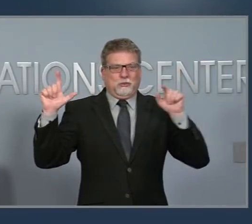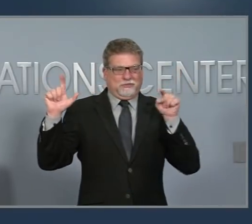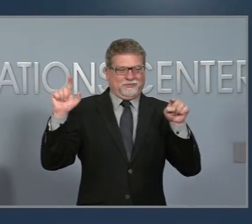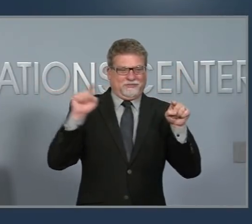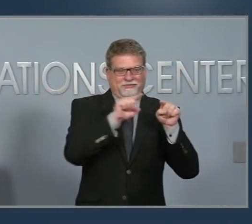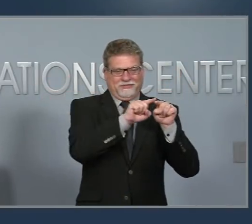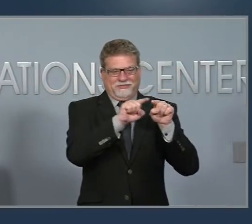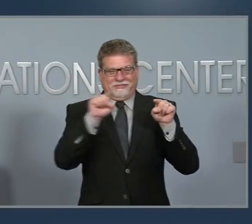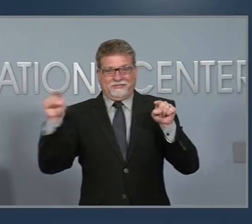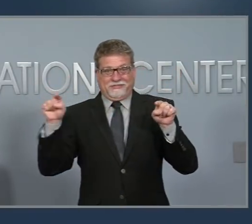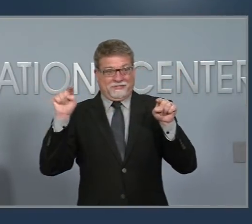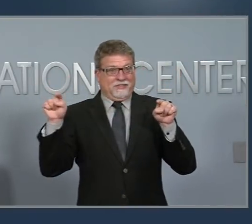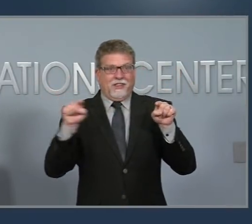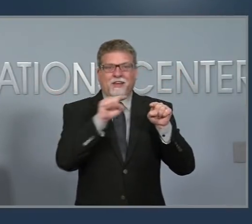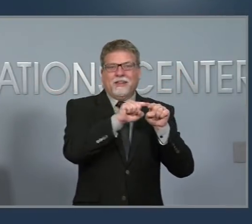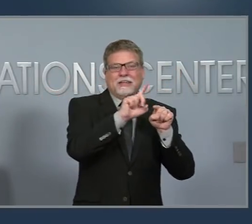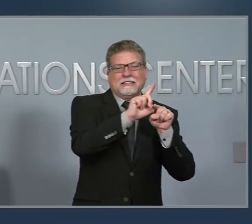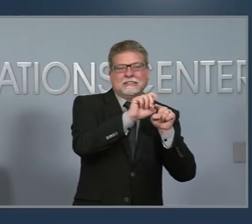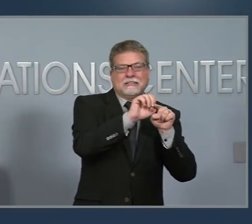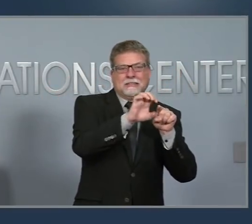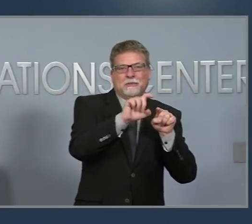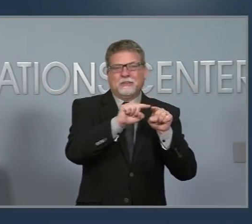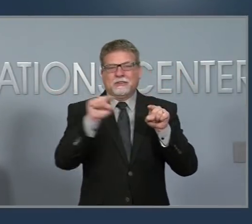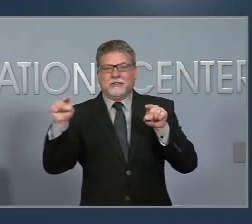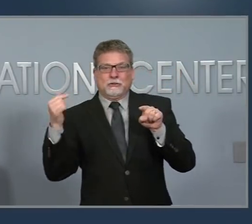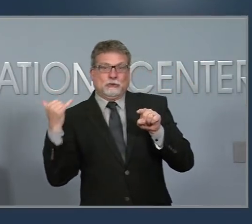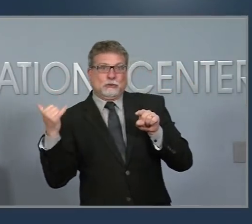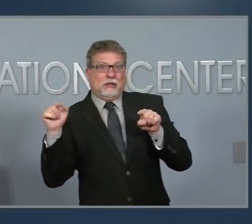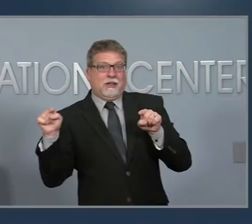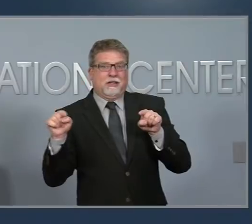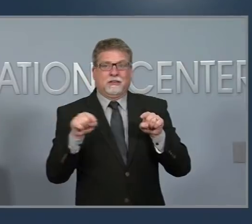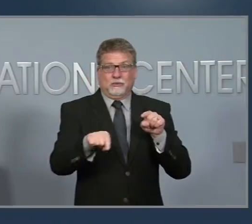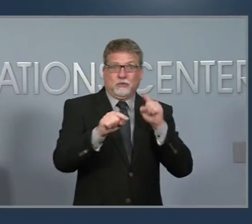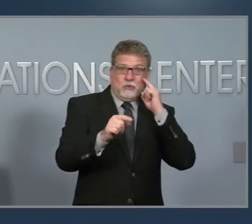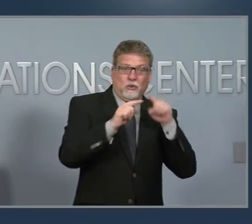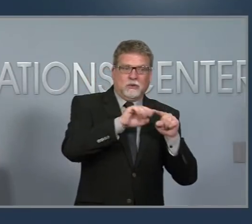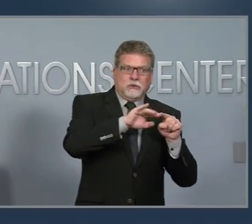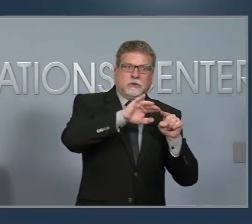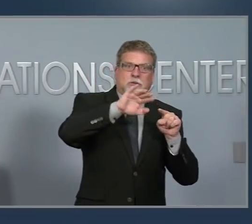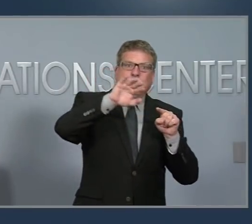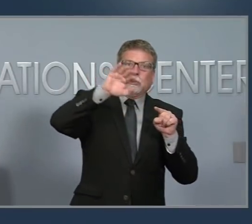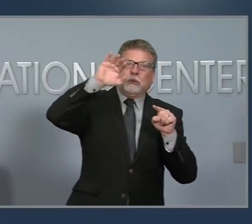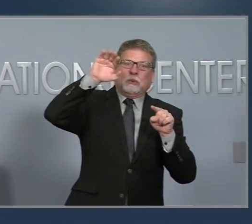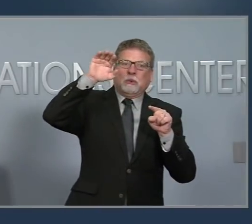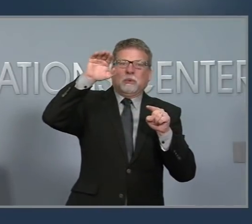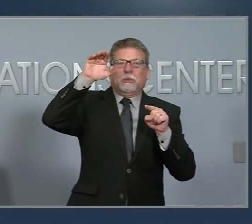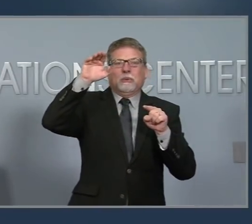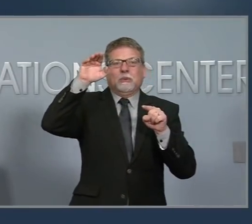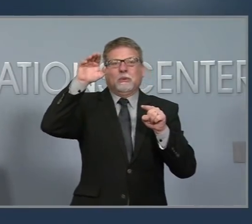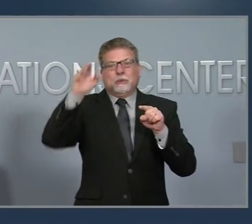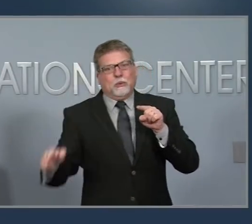diciembre y principios de enero haciendo que los otros pico se dieran menores, ahora veamos